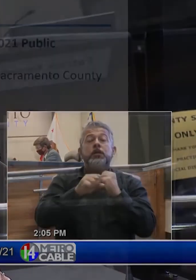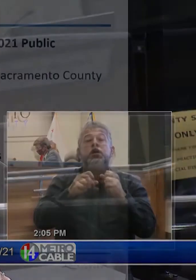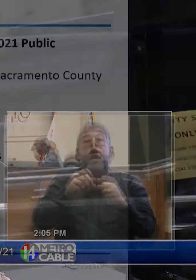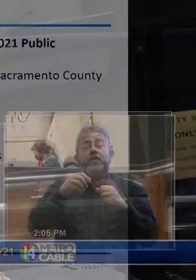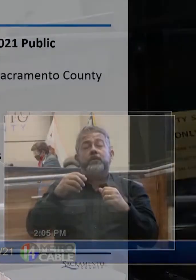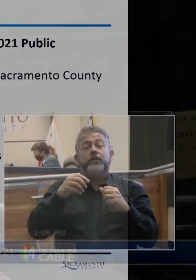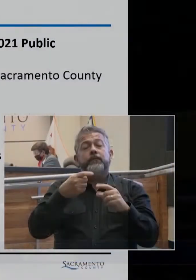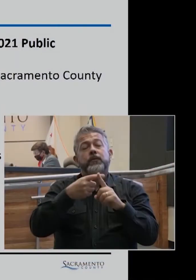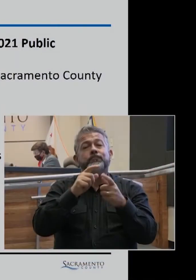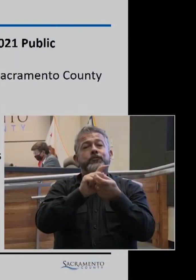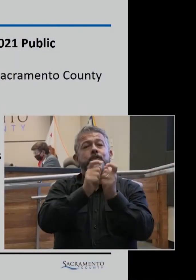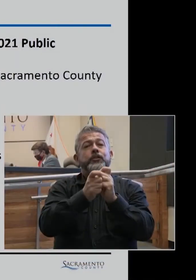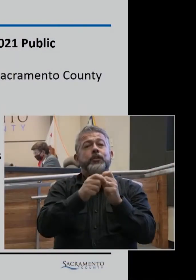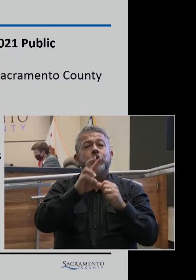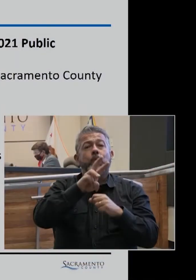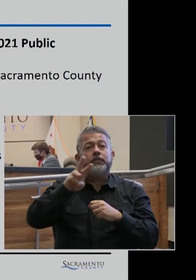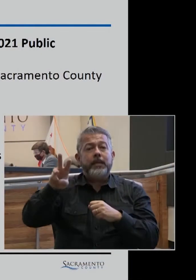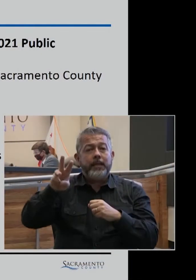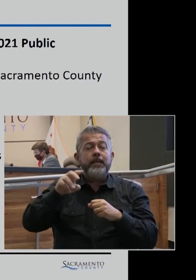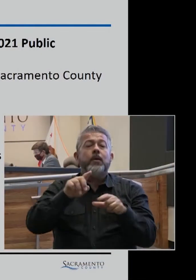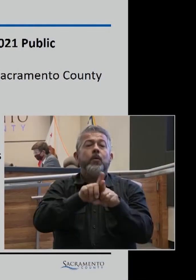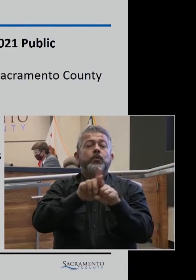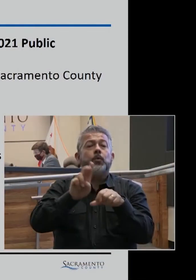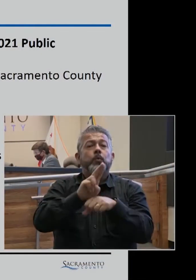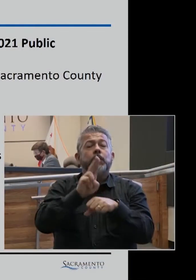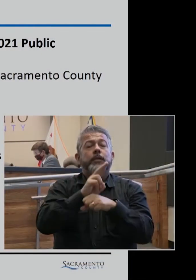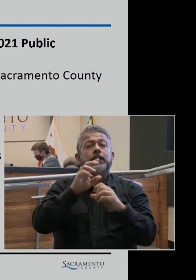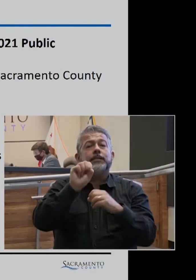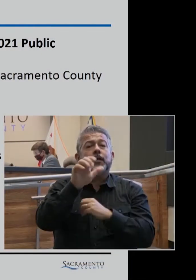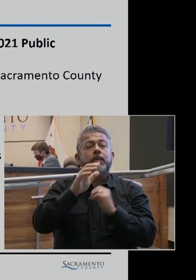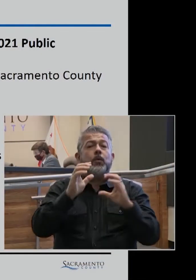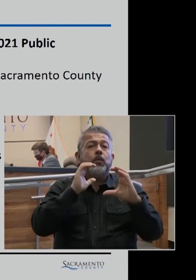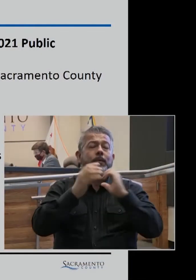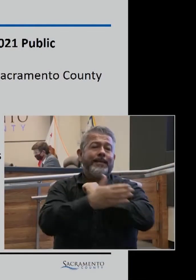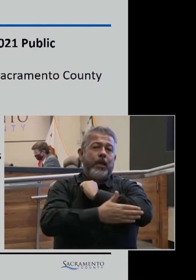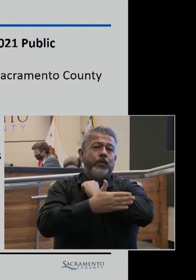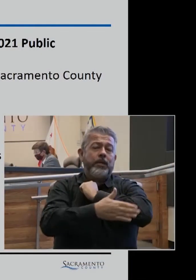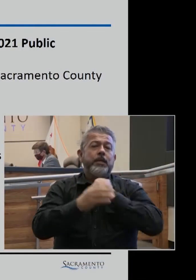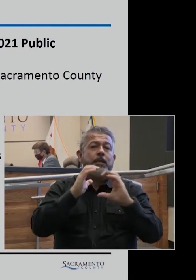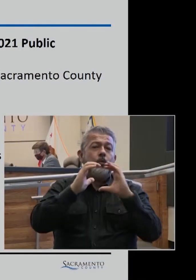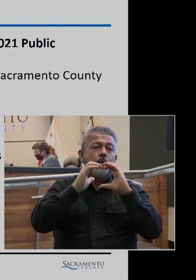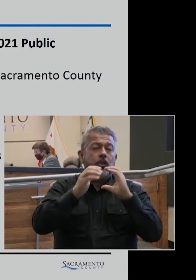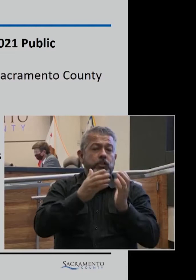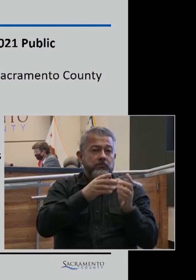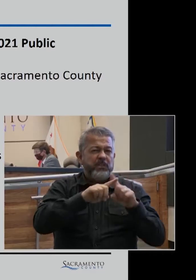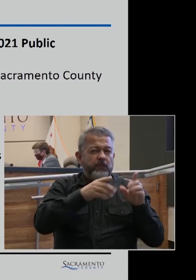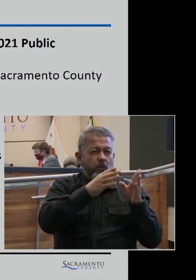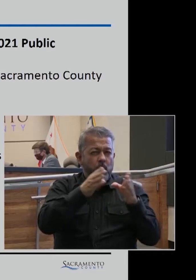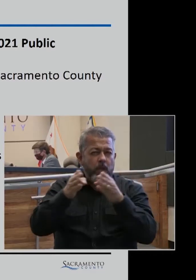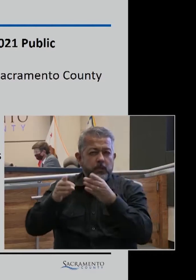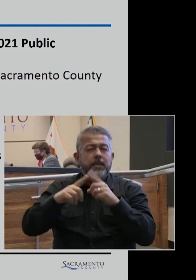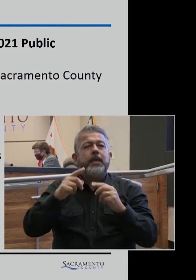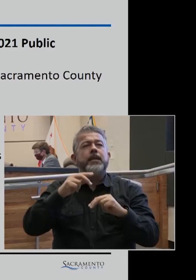REDISTRICTING WEBSITE, UTILIZING SACRAMENTO COUNTY COMMUNICATION SACRAMENTO COUNTY COMMUNICATION VEHICLES, AND BUILDING ON